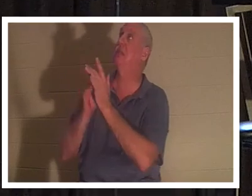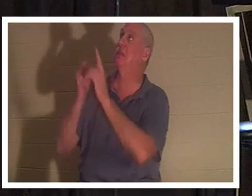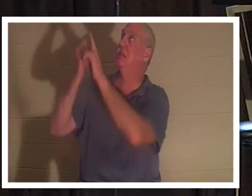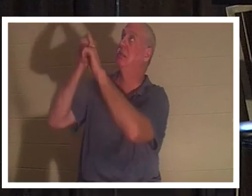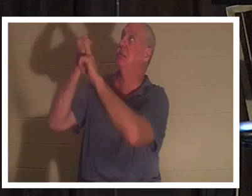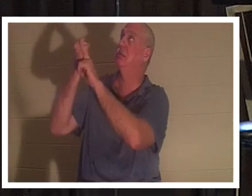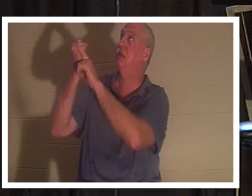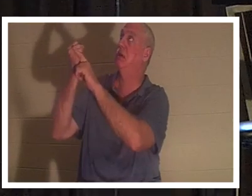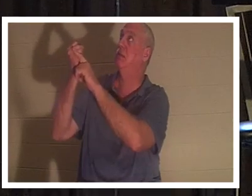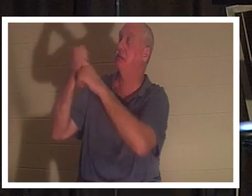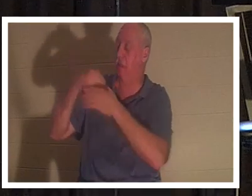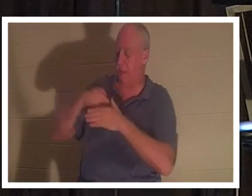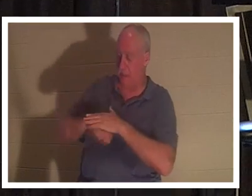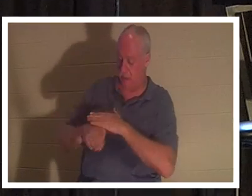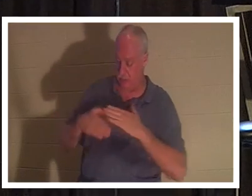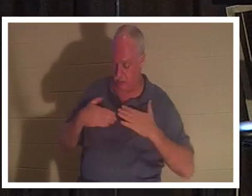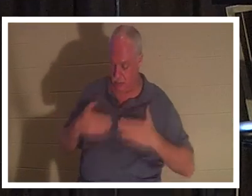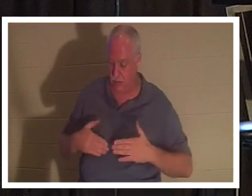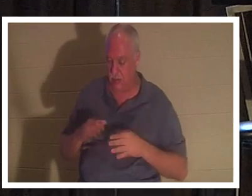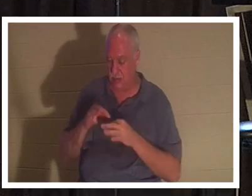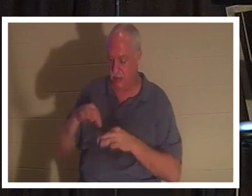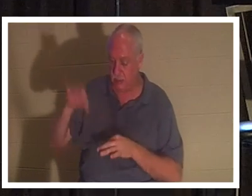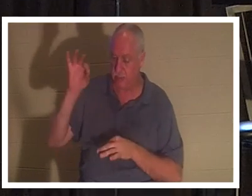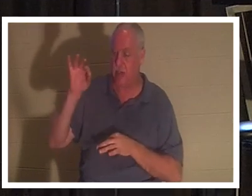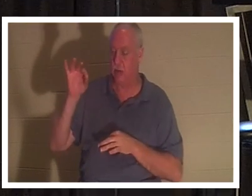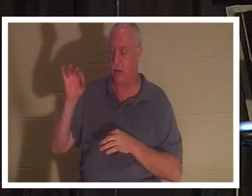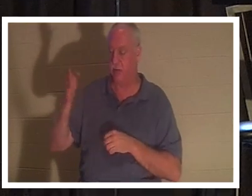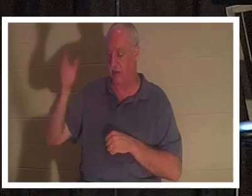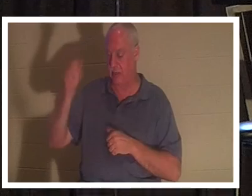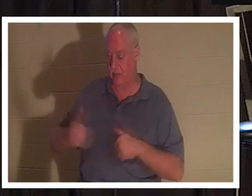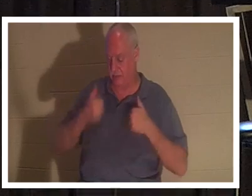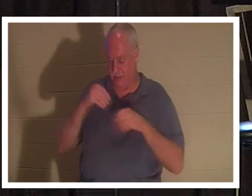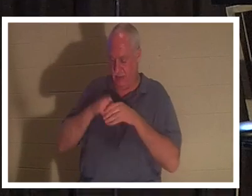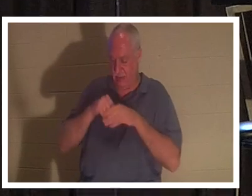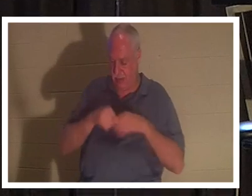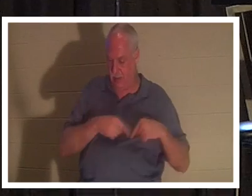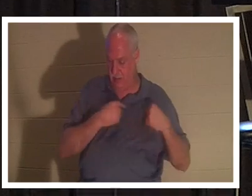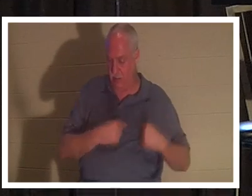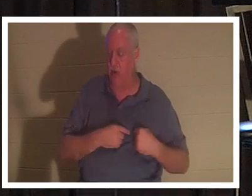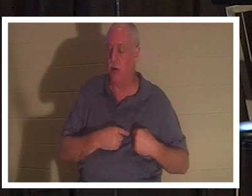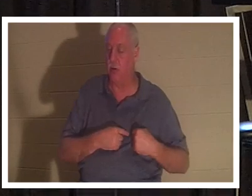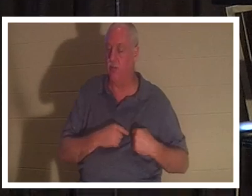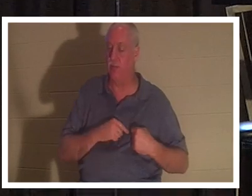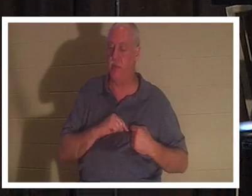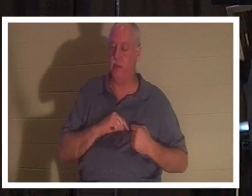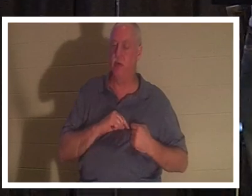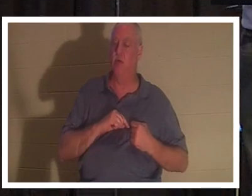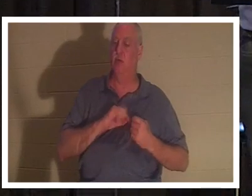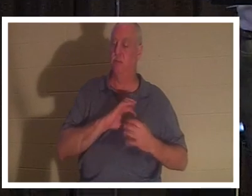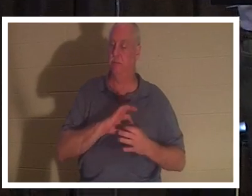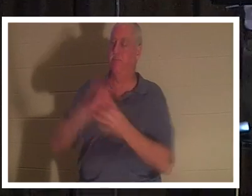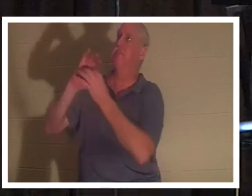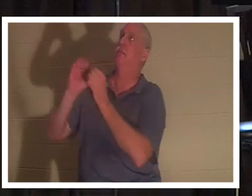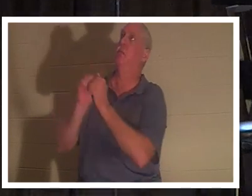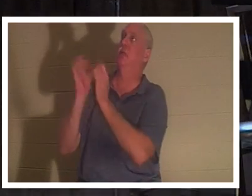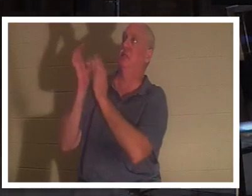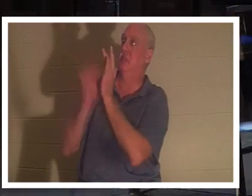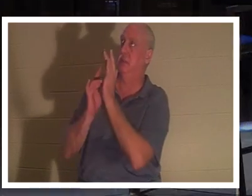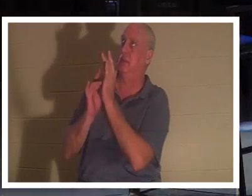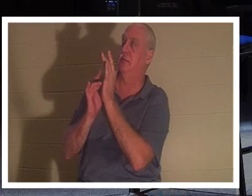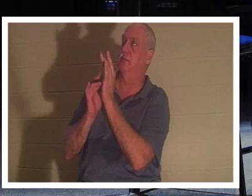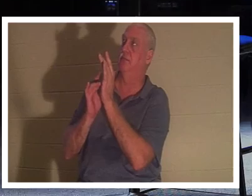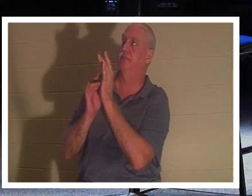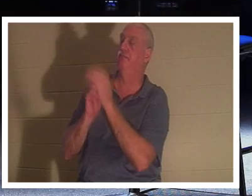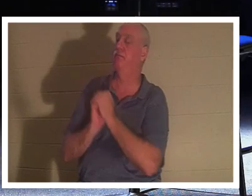住在你里面。神的灵住在你里面，你就与耶稣合而为一。 圣徒的死亡在主看来是